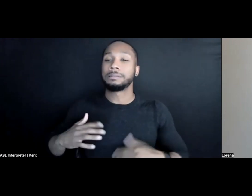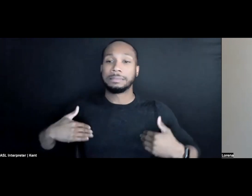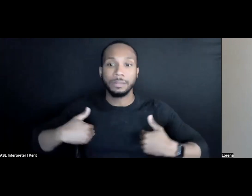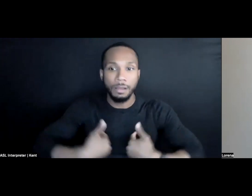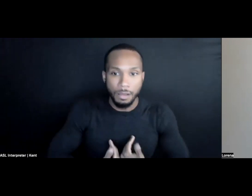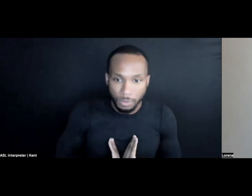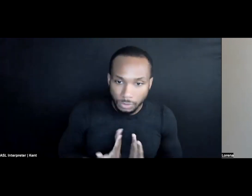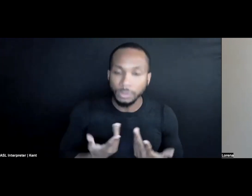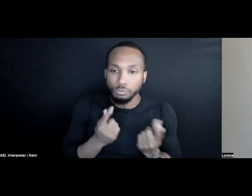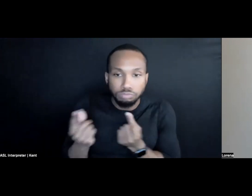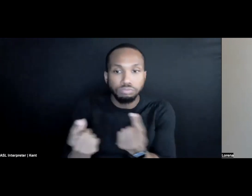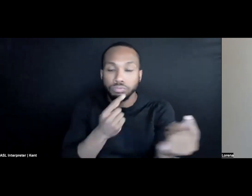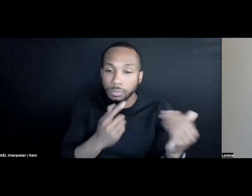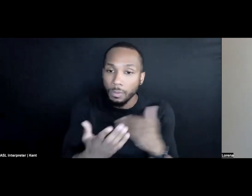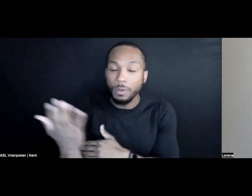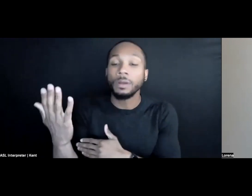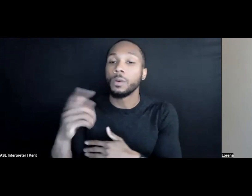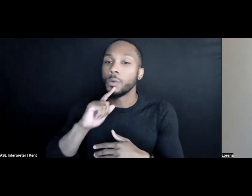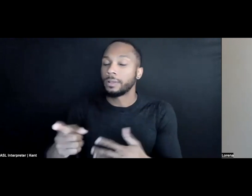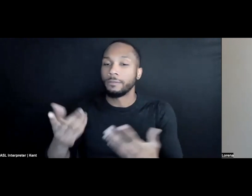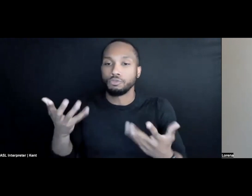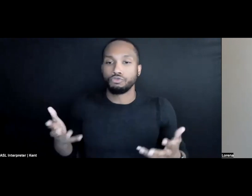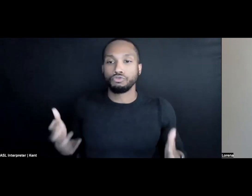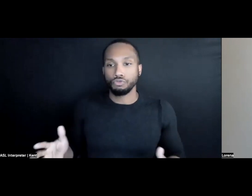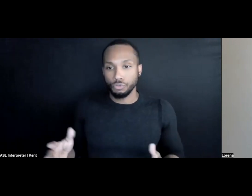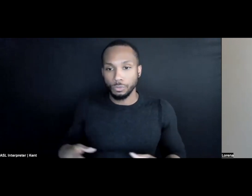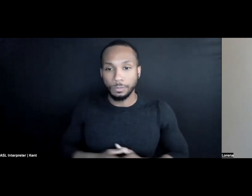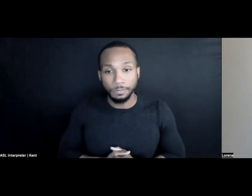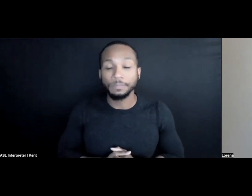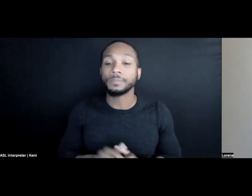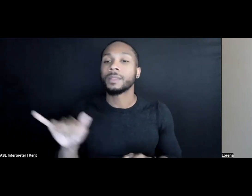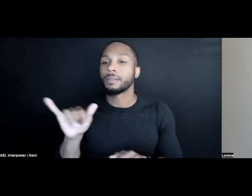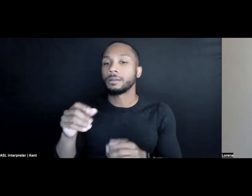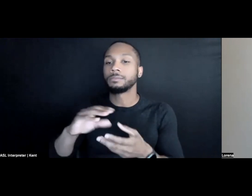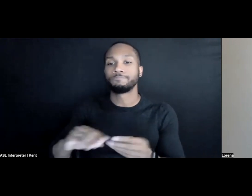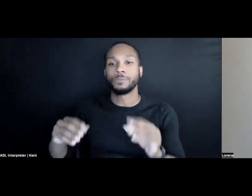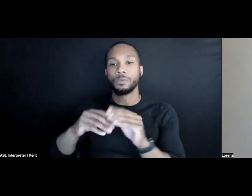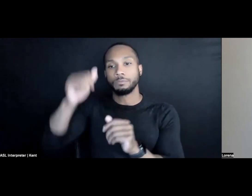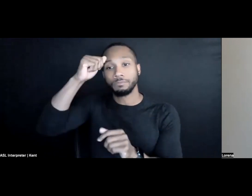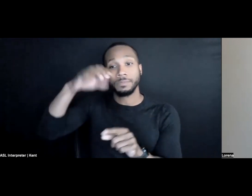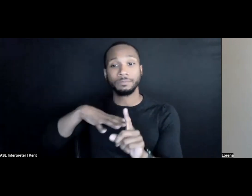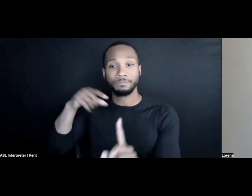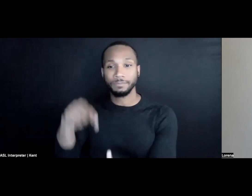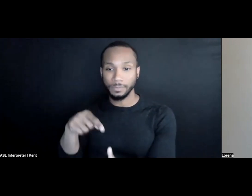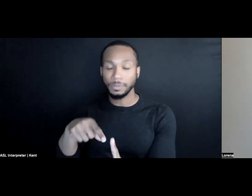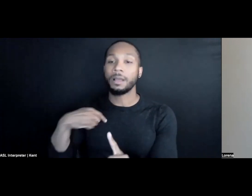A que, como el señor del cuento, baje de mi montaña y me acueste